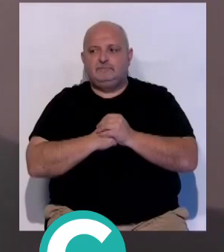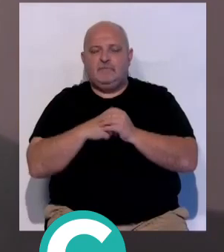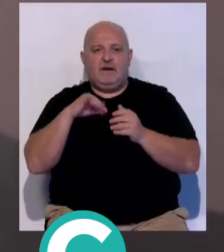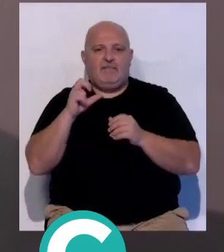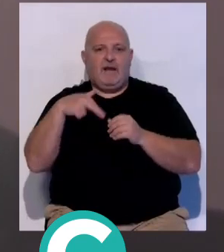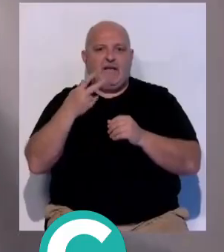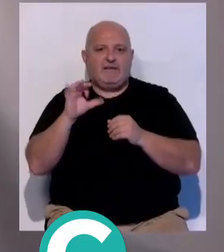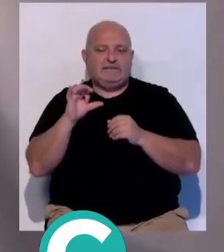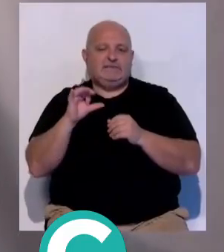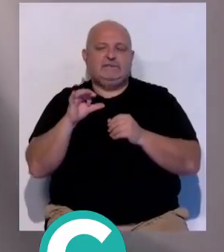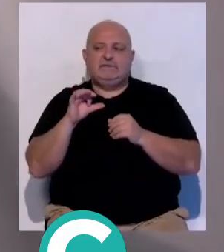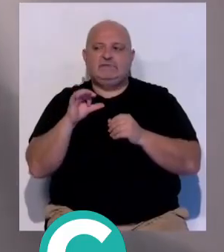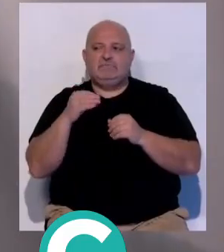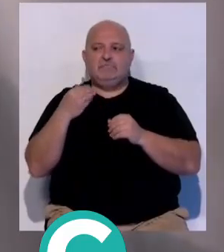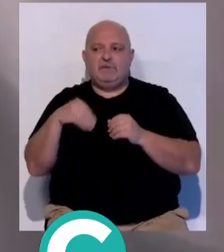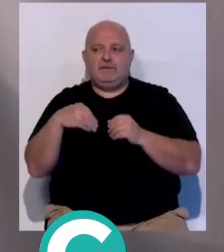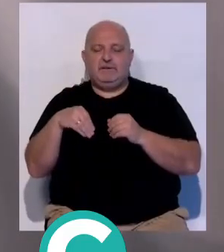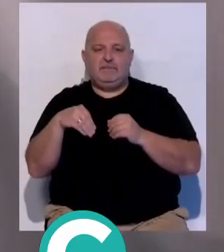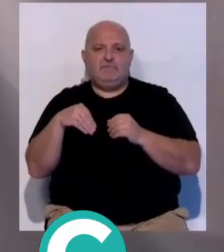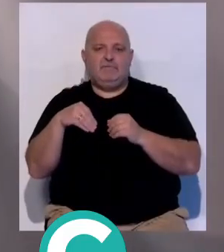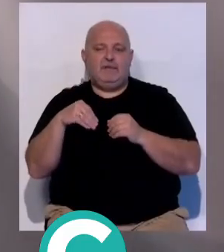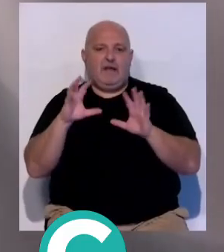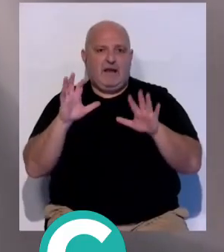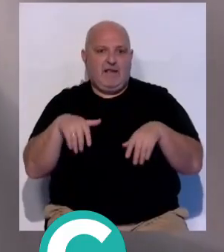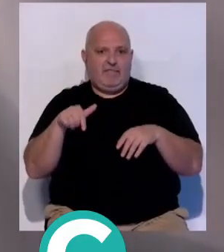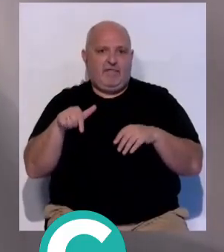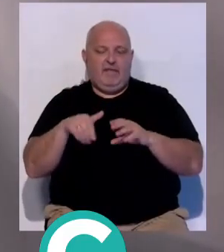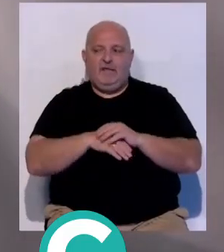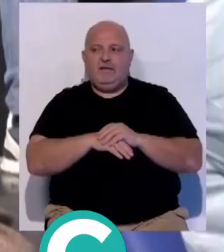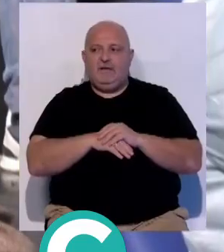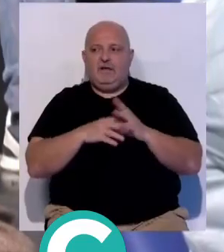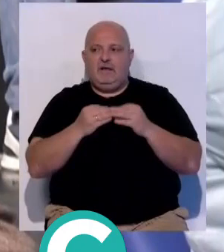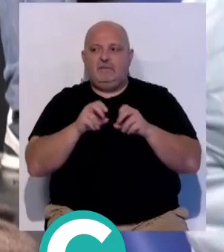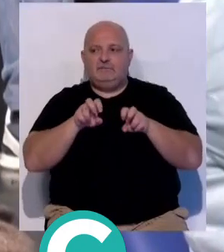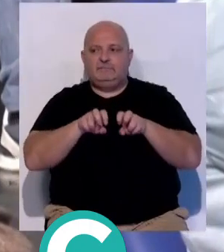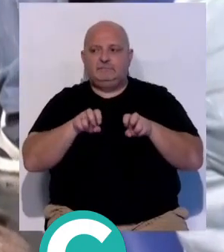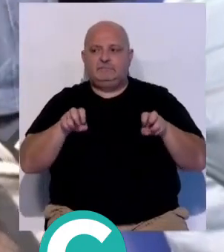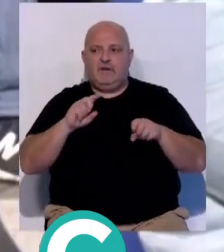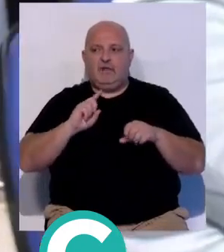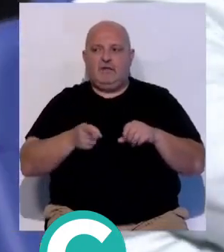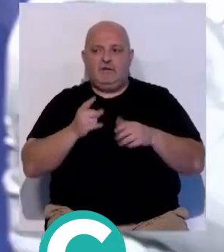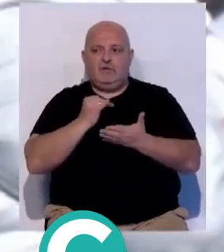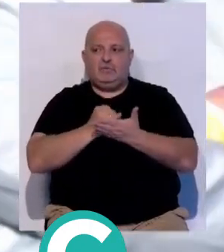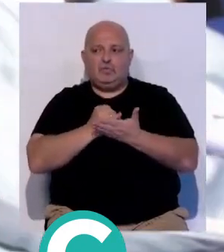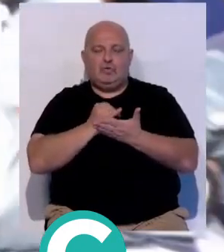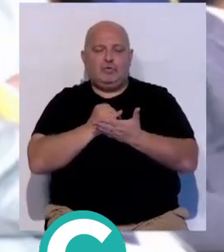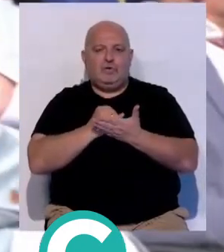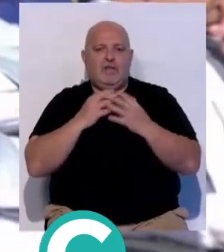Navas del presidente del Cádiz club de fútbol junto con el director del Instituto Cervantes